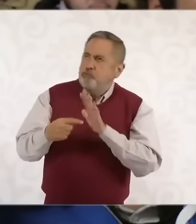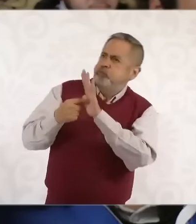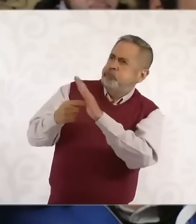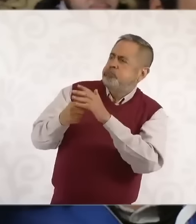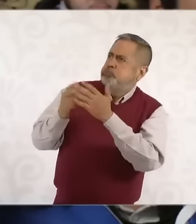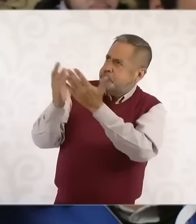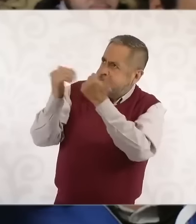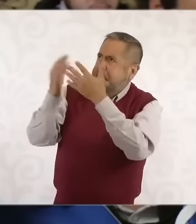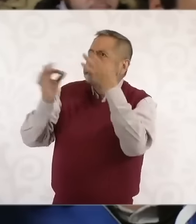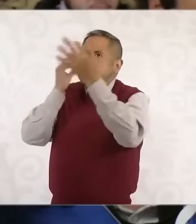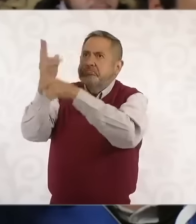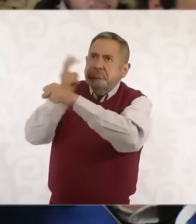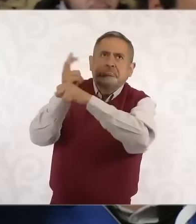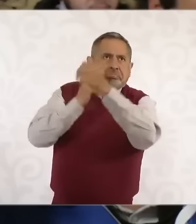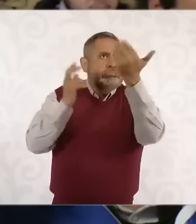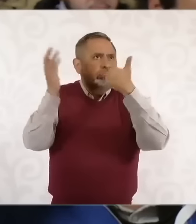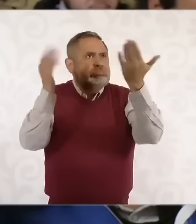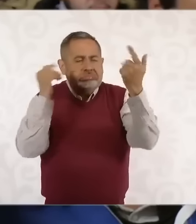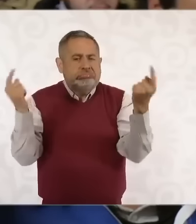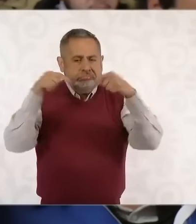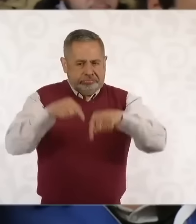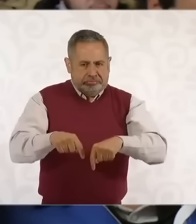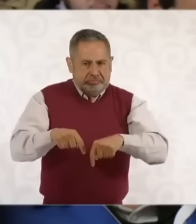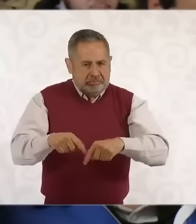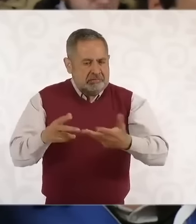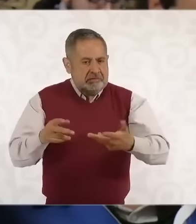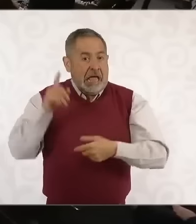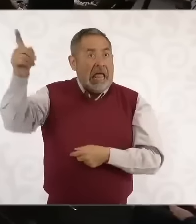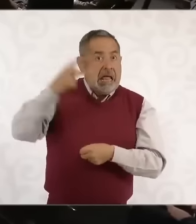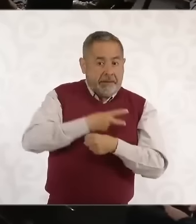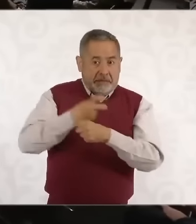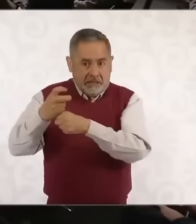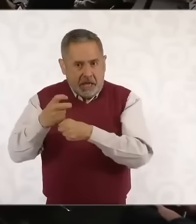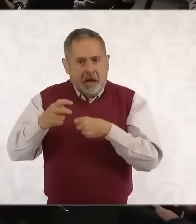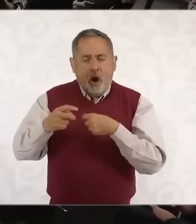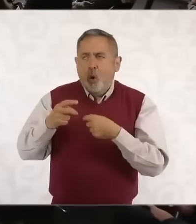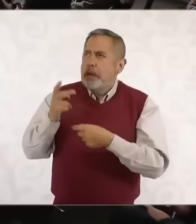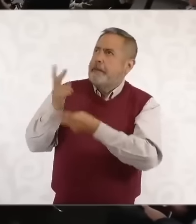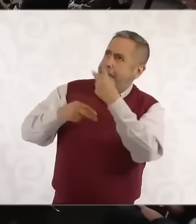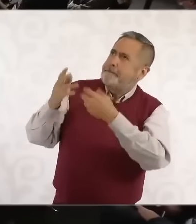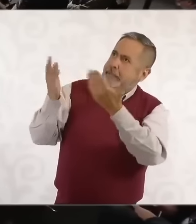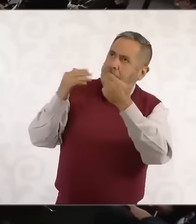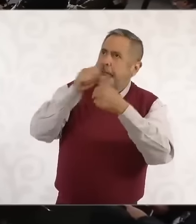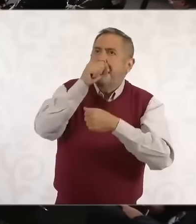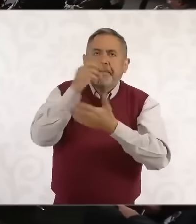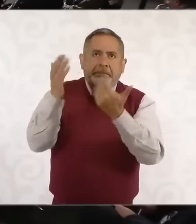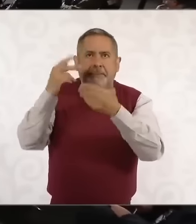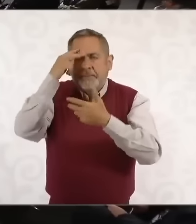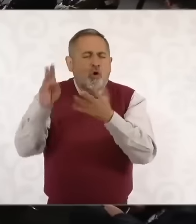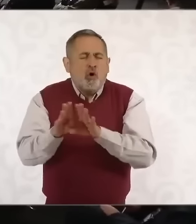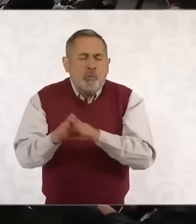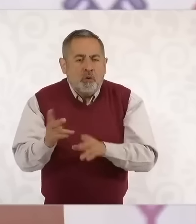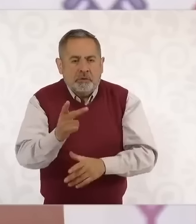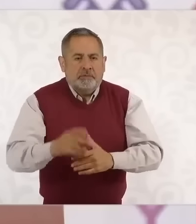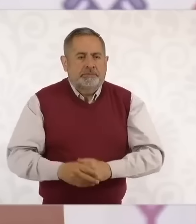promoción turística el asistir como país invitado a la fitur? van eh muchos mexicanos y mexicanas,